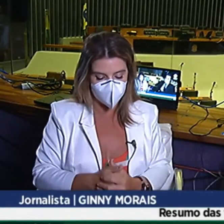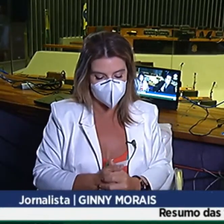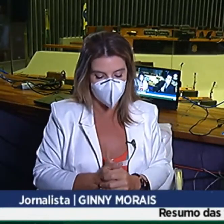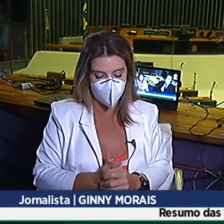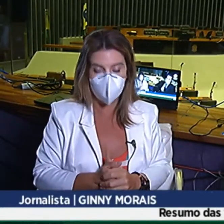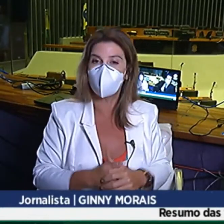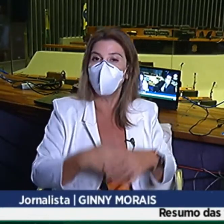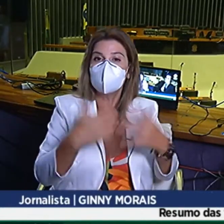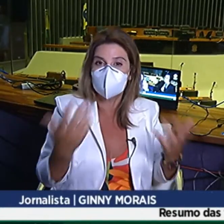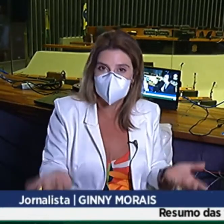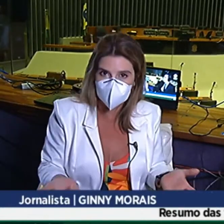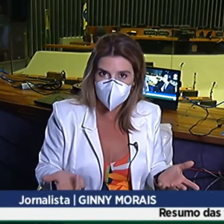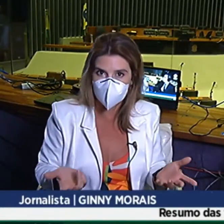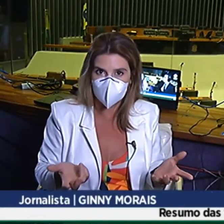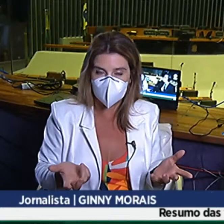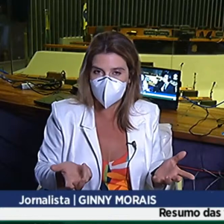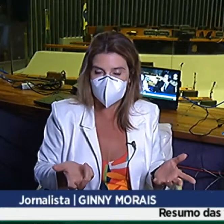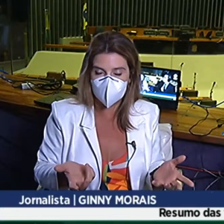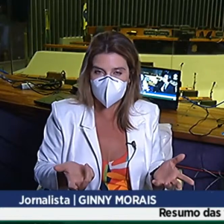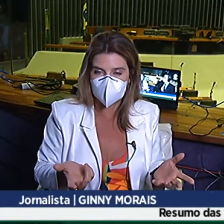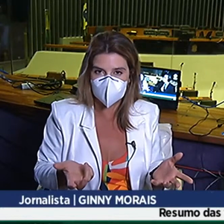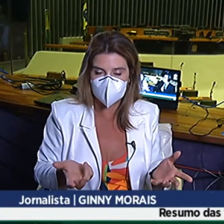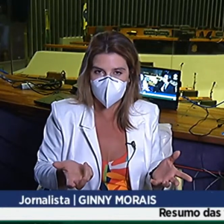PÚBLICA OU TER OS DIREITOS POLÍTICOS SUSPENSOS. DA MESMA FORMA QUE INTERPRETOU ALGUMA